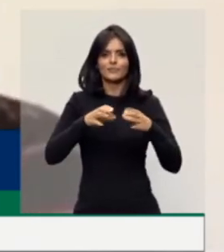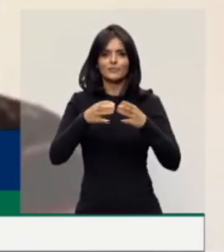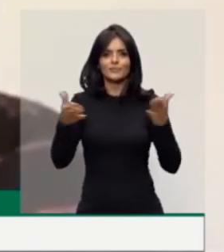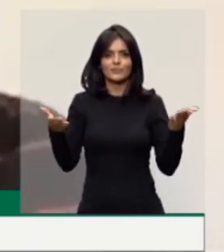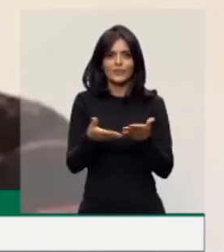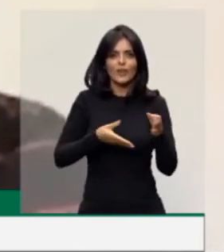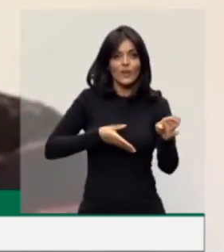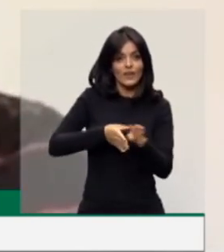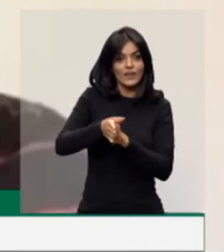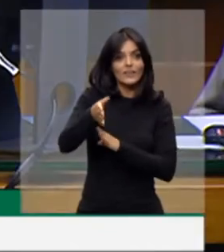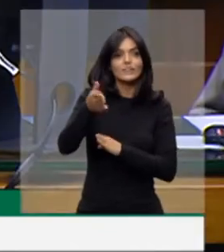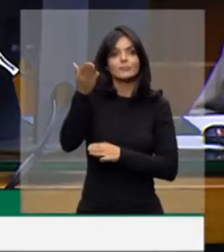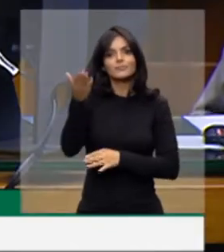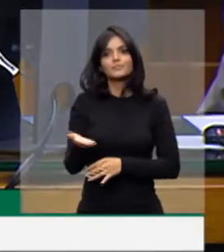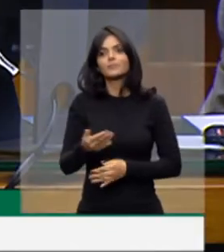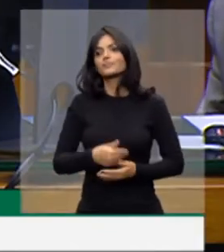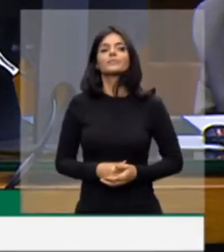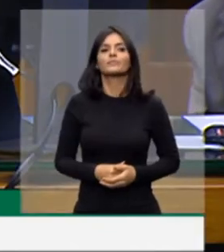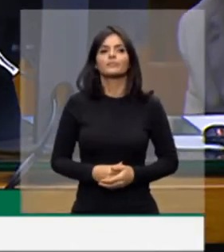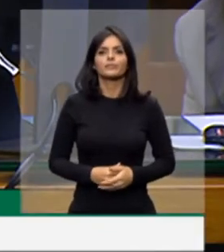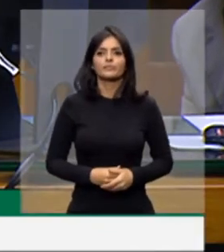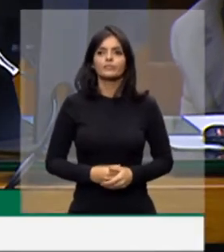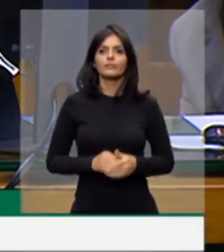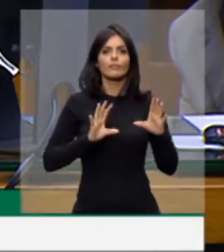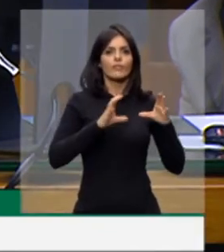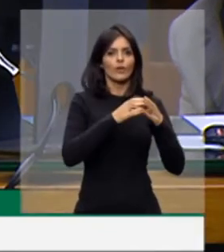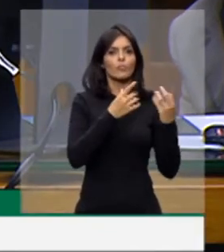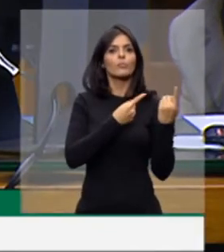REDUÇÃO DE USO DE MATERIAIS POLUENTES, POR ISSO OS PARTIDOS DA MINORIA ORIENTAM SIM A RETIRADA DE PAUTA,